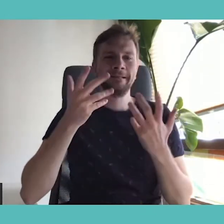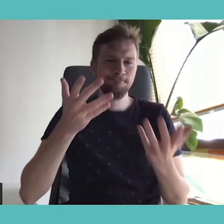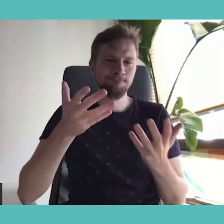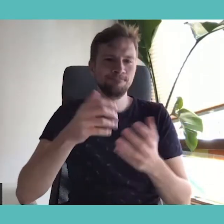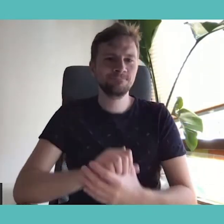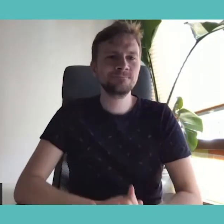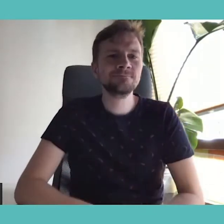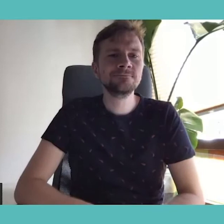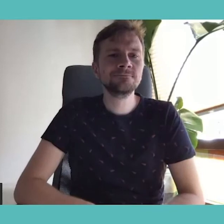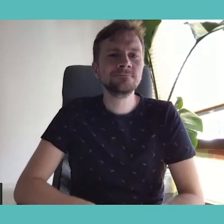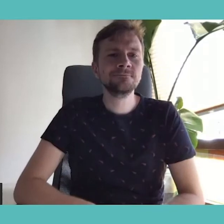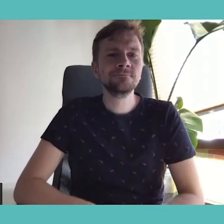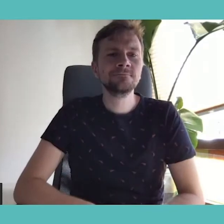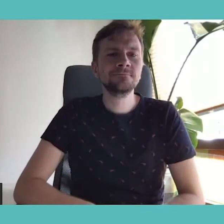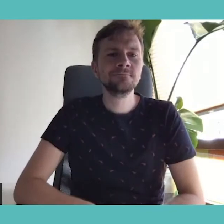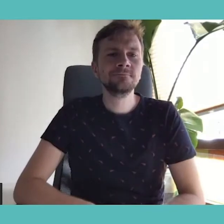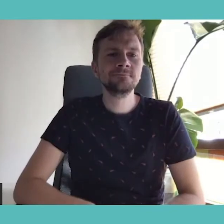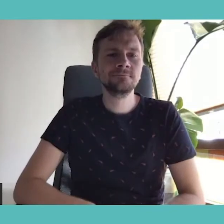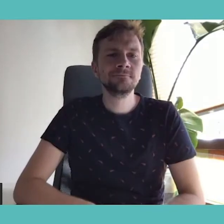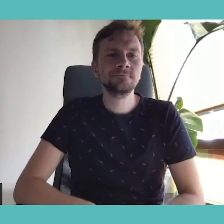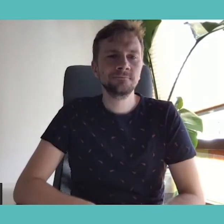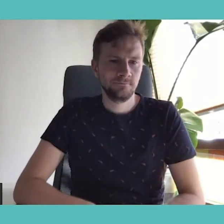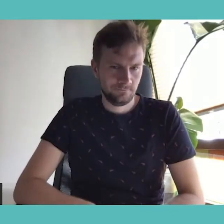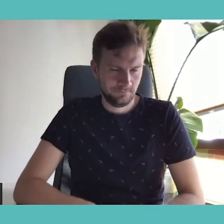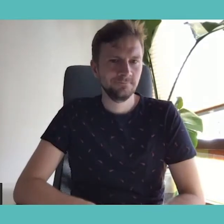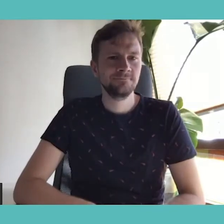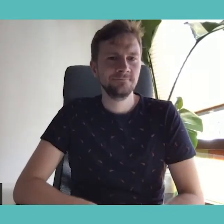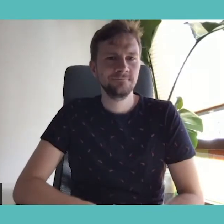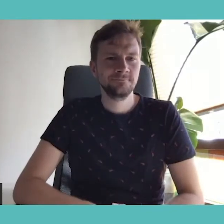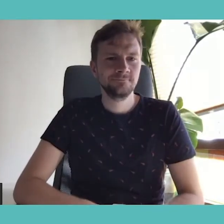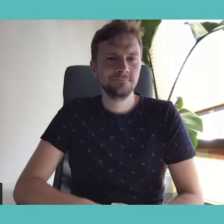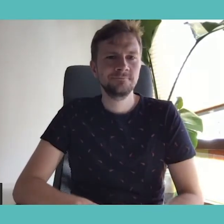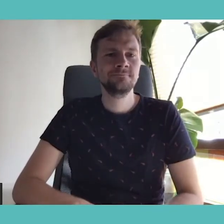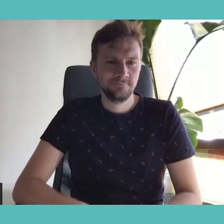Jeśli nie czują tej sytuacji, żyją w w poczuciu, że wszystko jest w porządku...